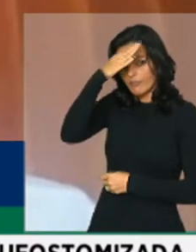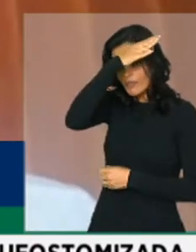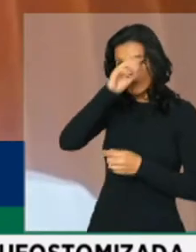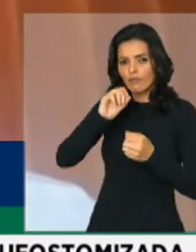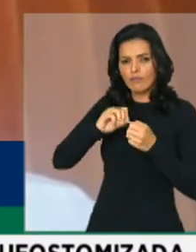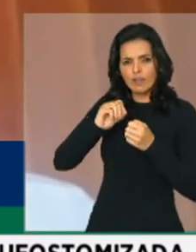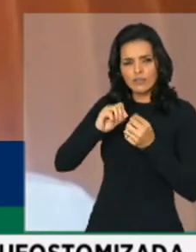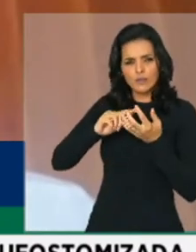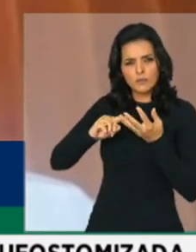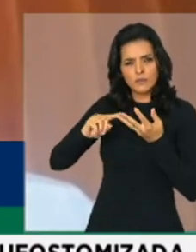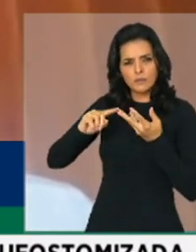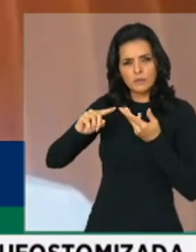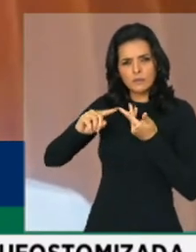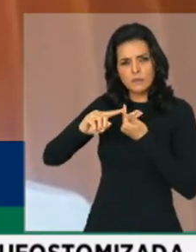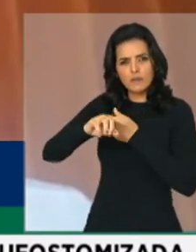OPOSIÇÃO. GOVERNO. AQUELES QUE FOREM PELA APROVAÇÃO DO